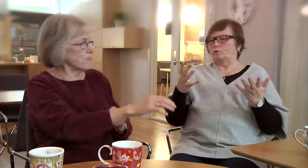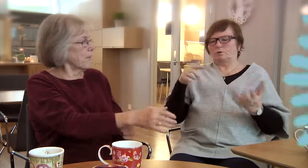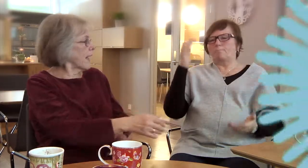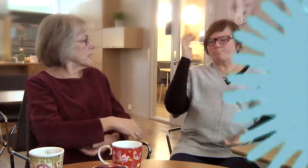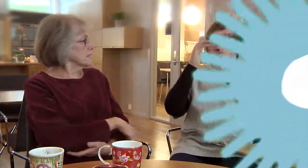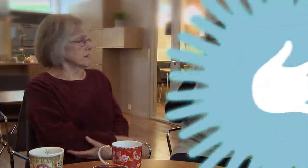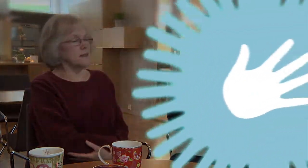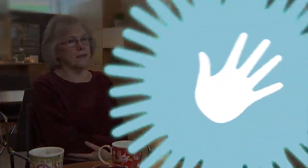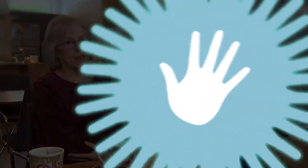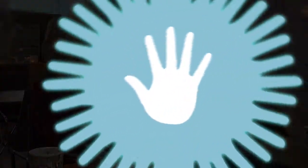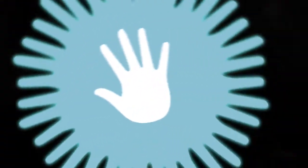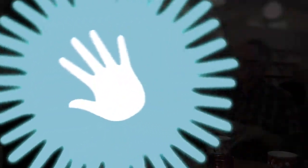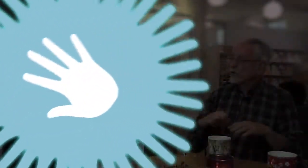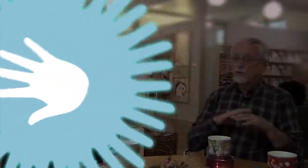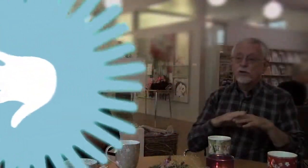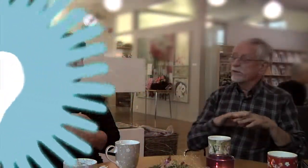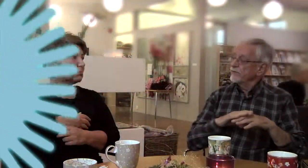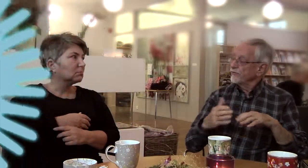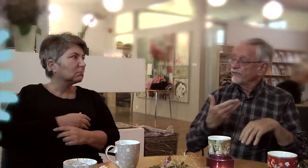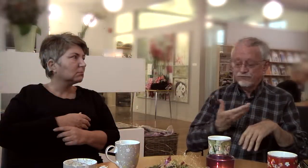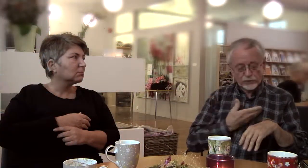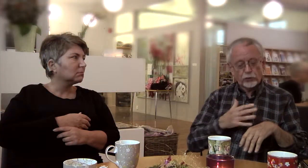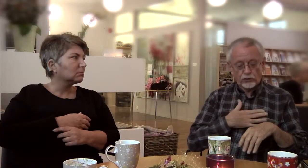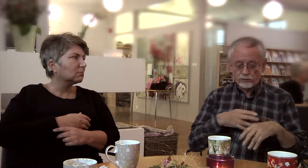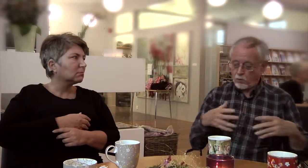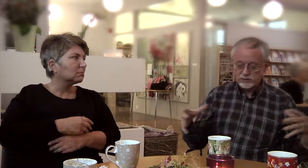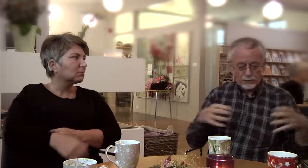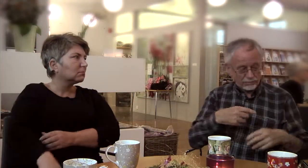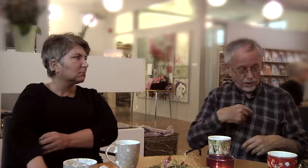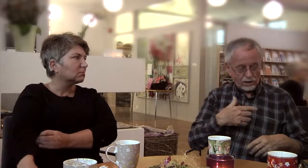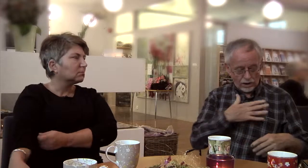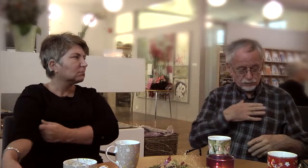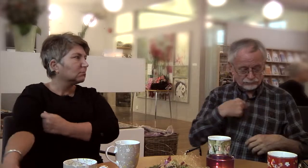Det finnes lite informasjon og det er et problem. Det føles godt å sitte her sammen med dere.